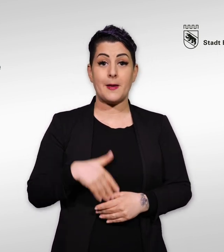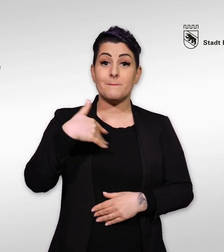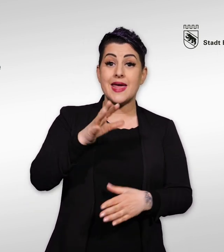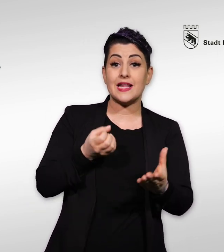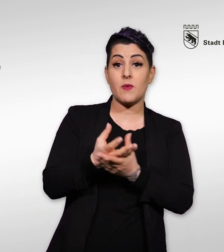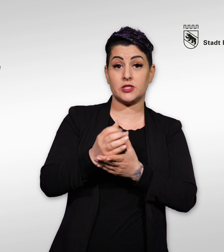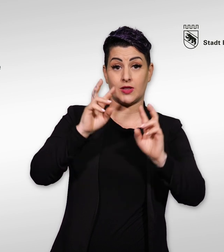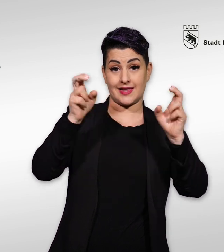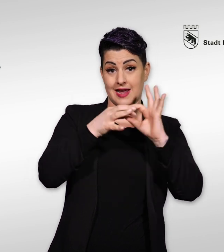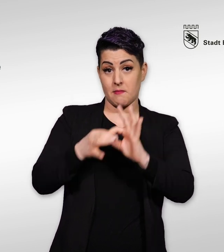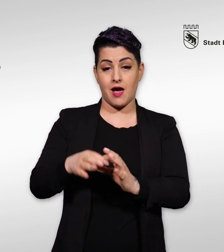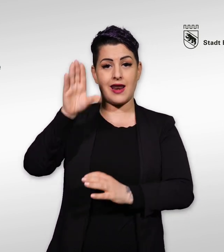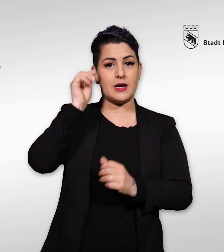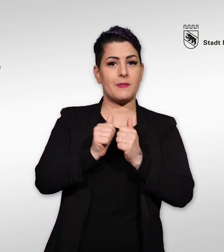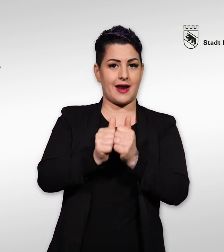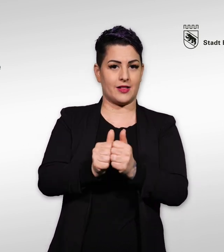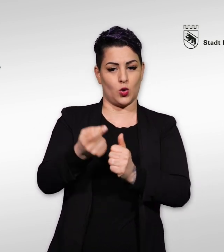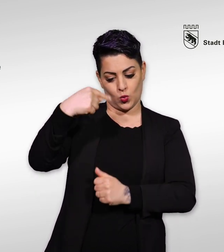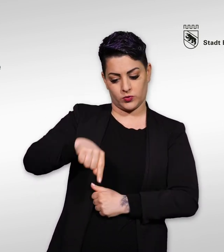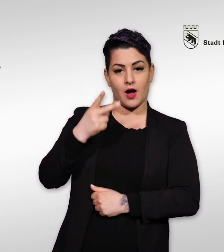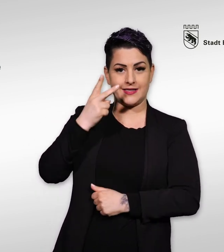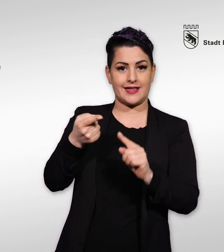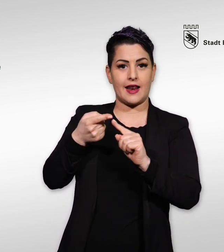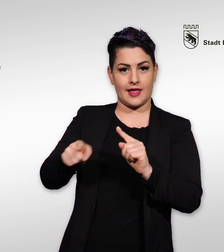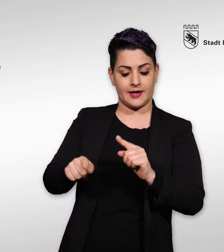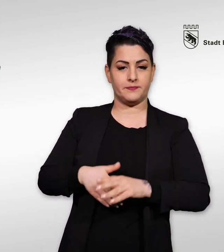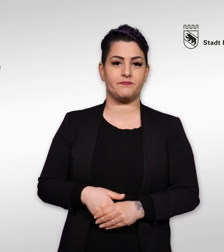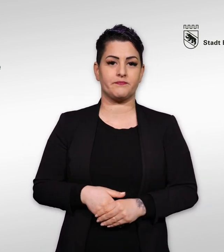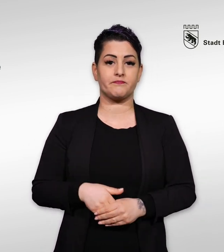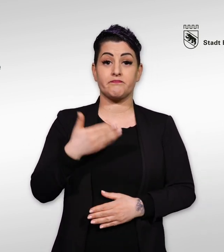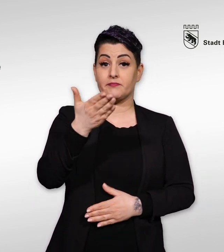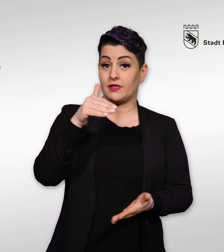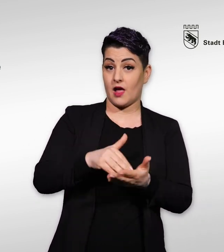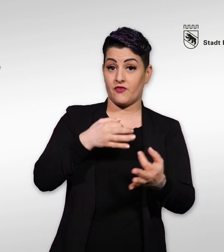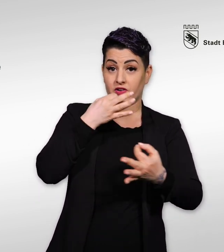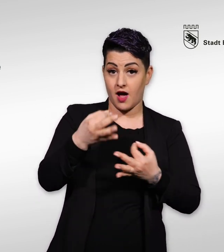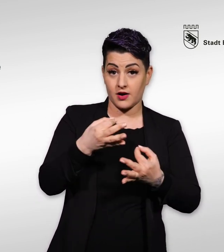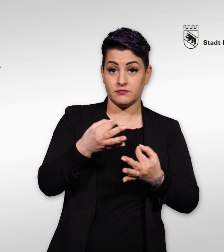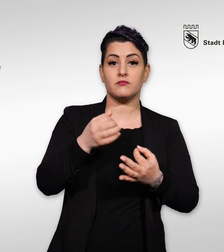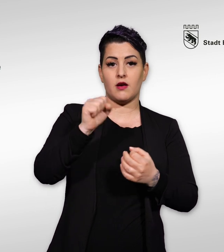Mehr Informationen über die Lernbegleitung finden Sie im Link unter diesem Video. Haben Sie Fragen?